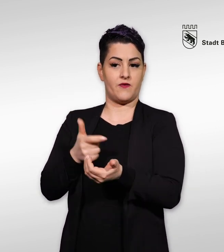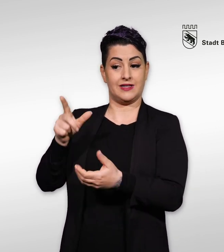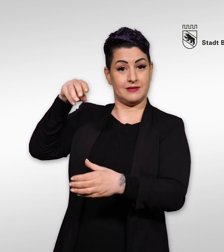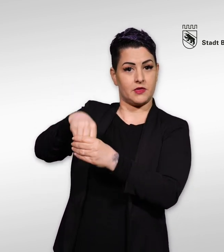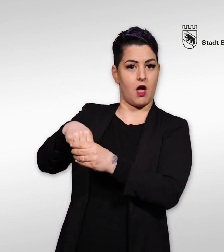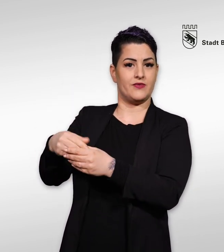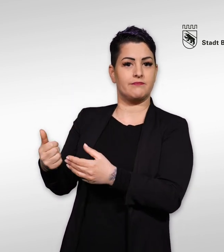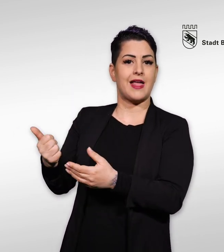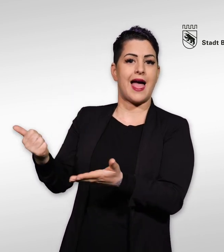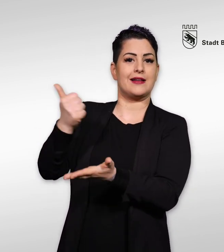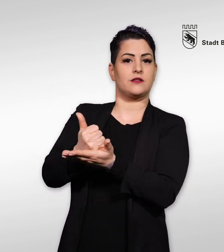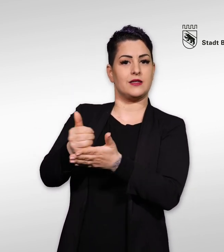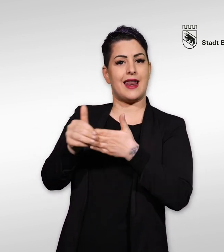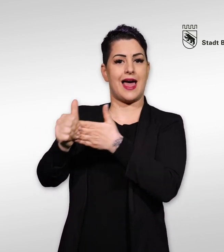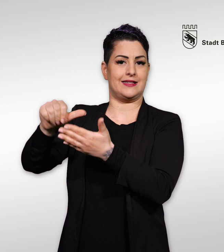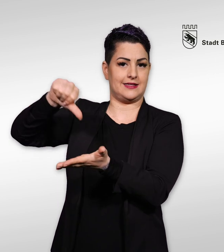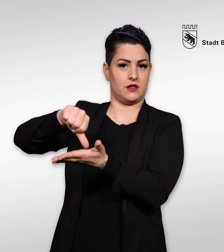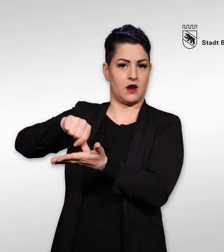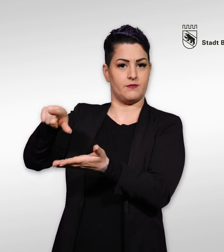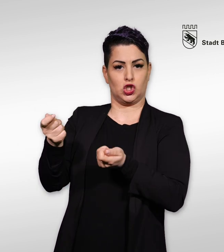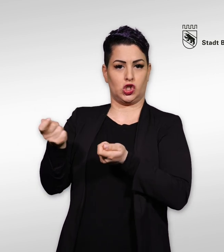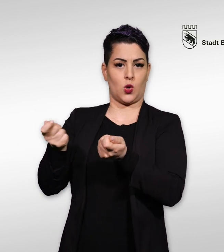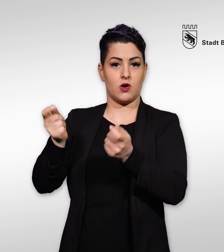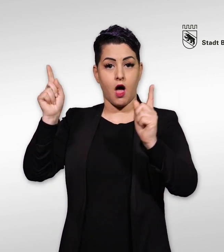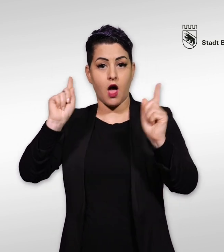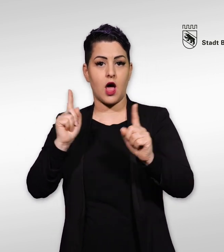und soll Personen helfen, die von Hochwasser gefährdet sind.